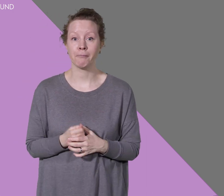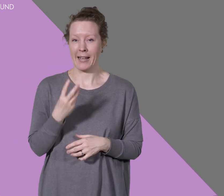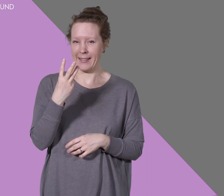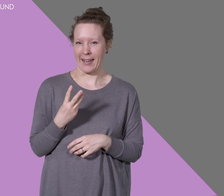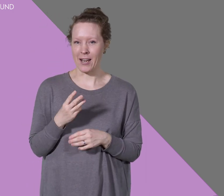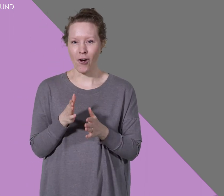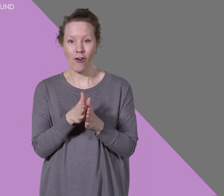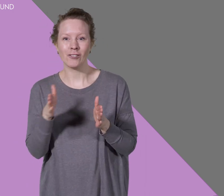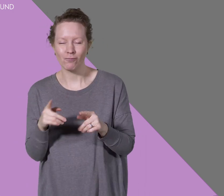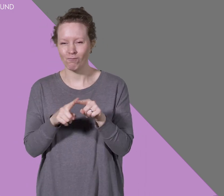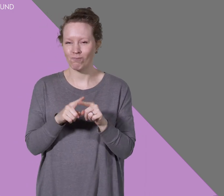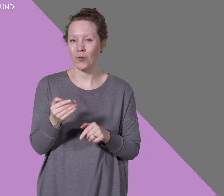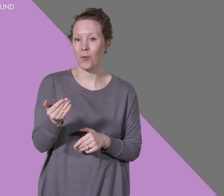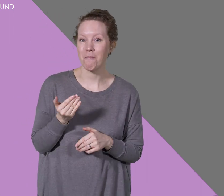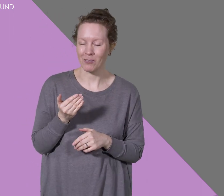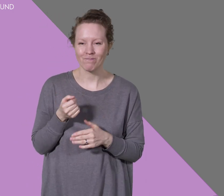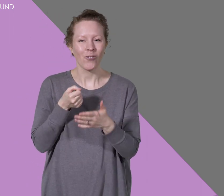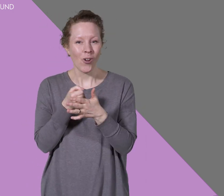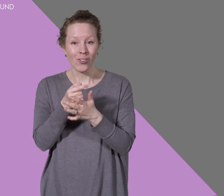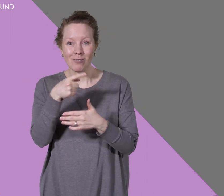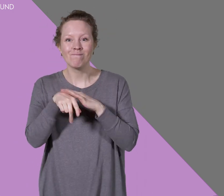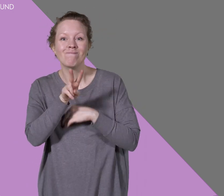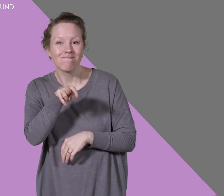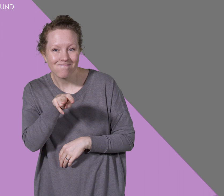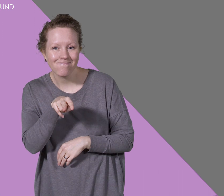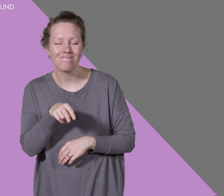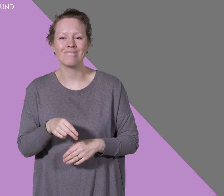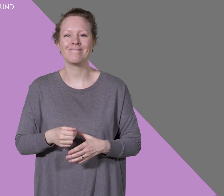Ännu ett tredje avsnitt är på kommande, så håll utkik efter det!